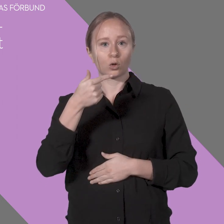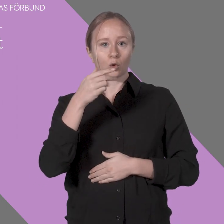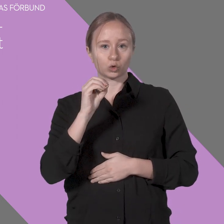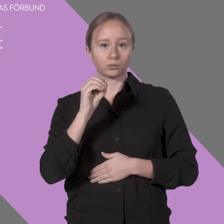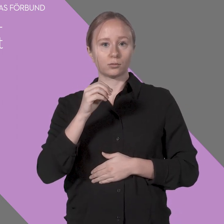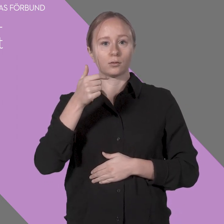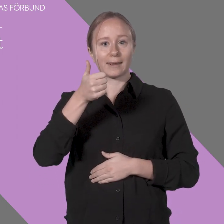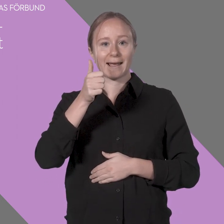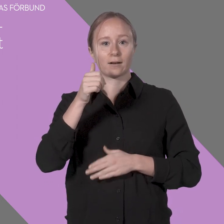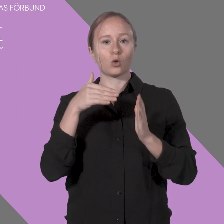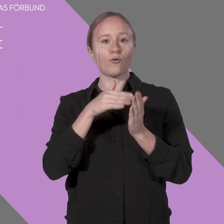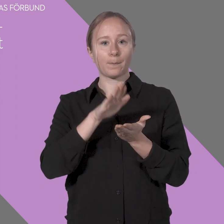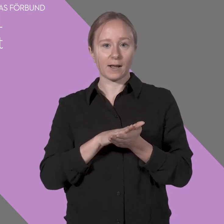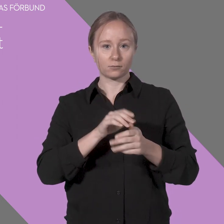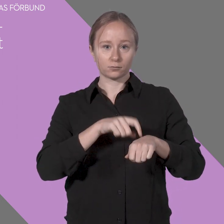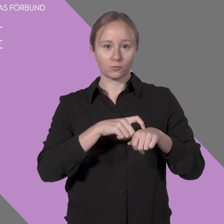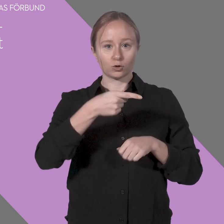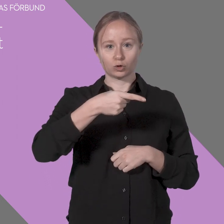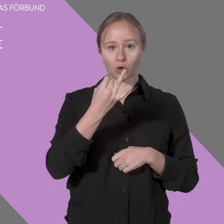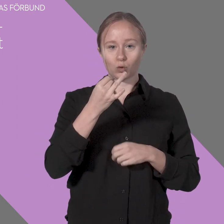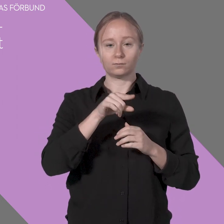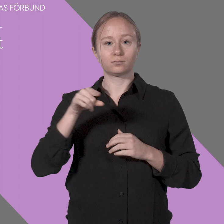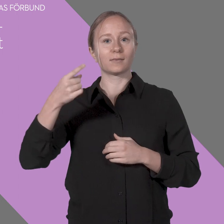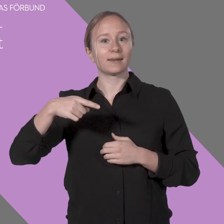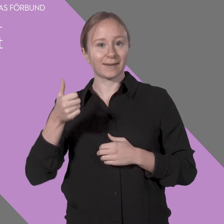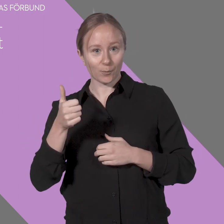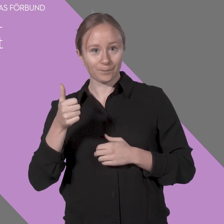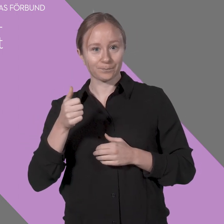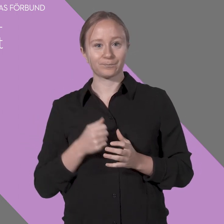på torsdag den 9 november kl. 17–19.